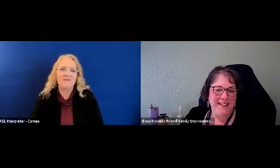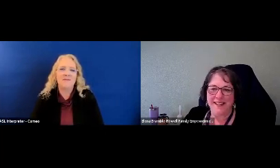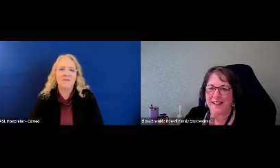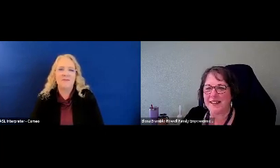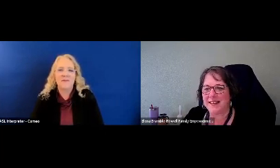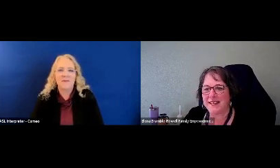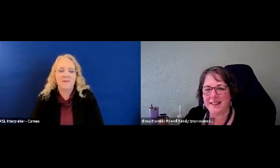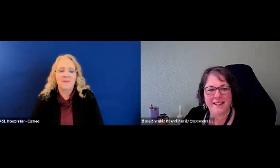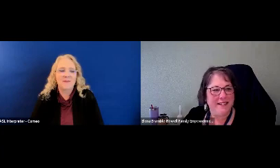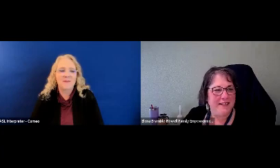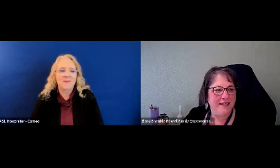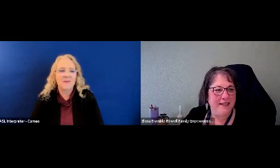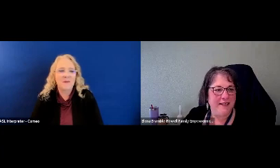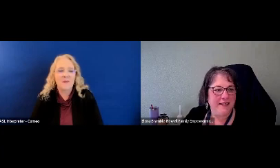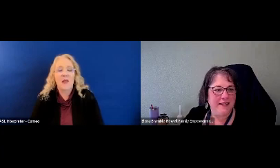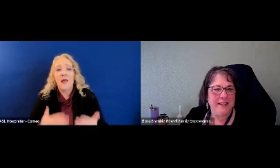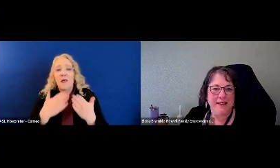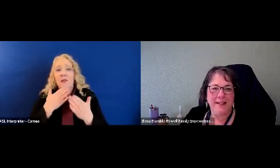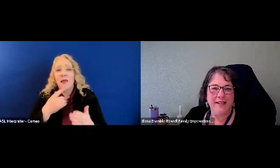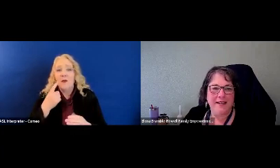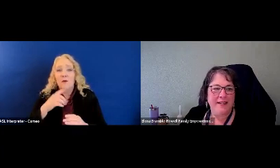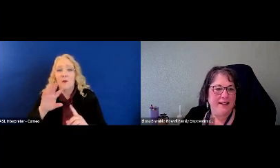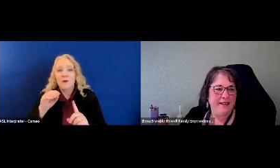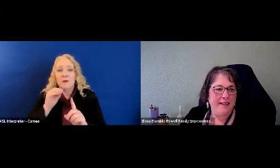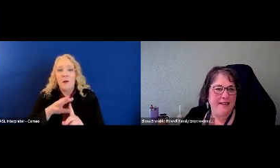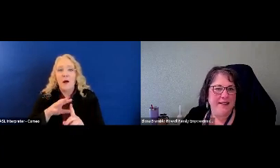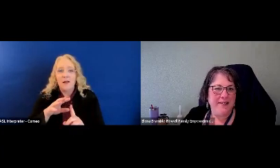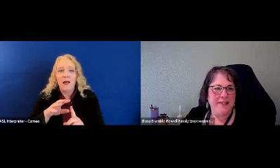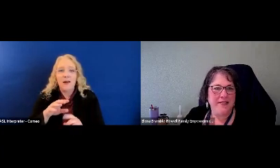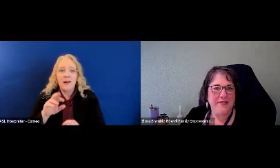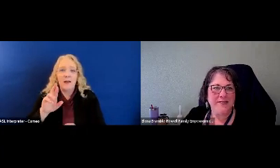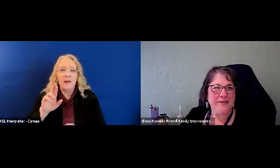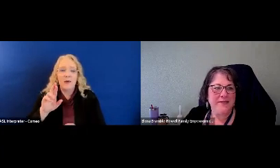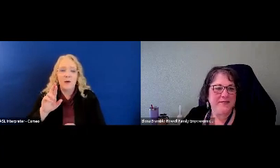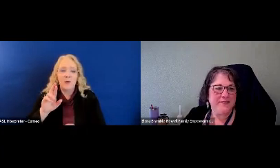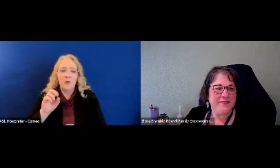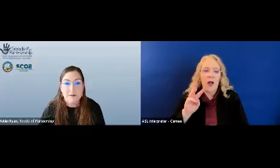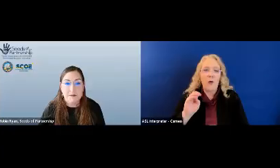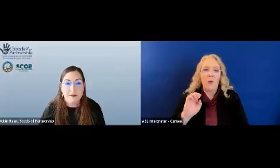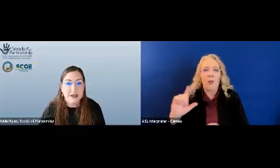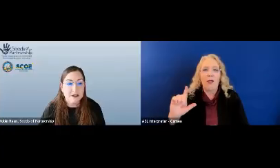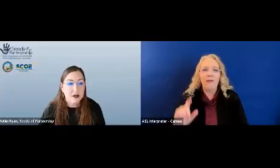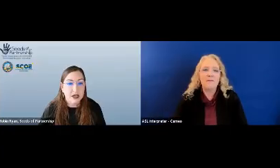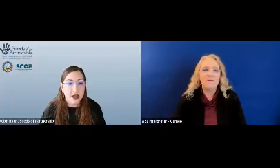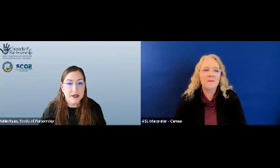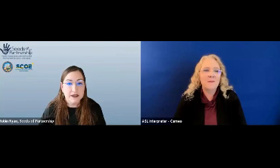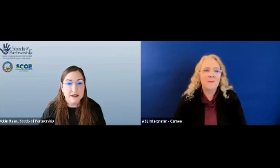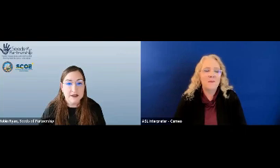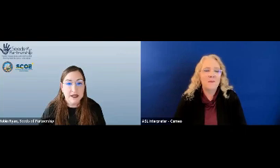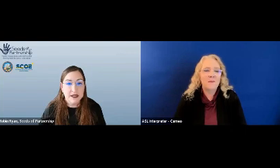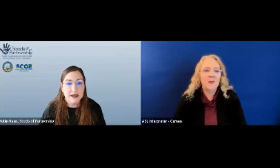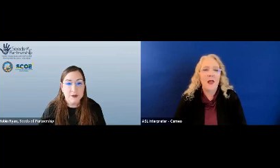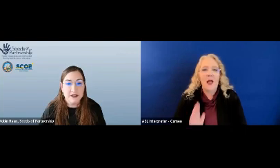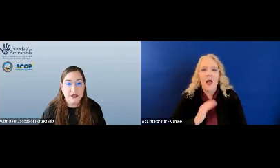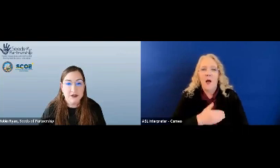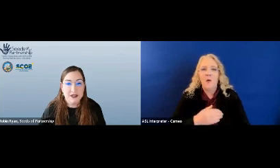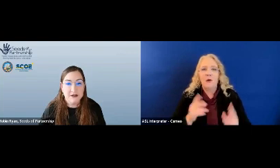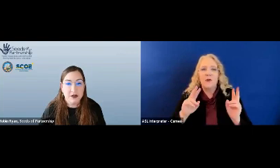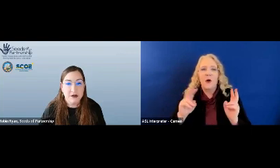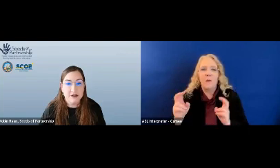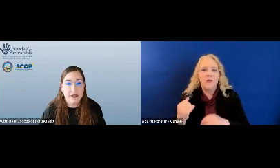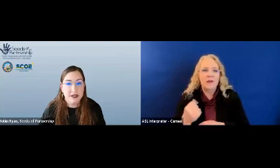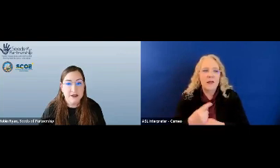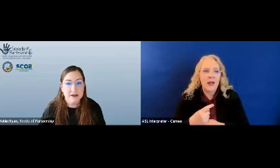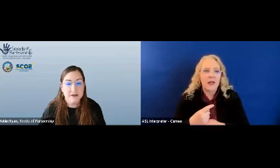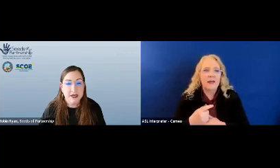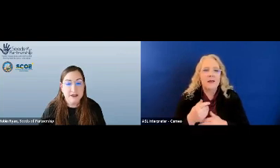está bien, gracias por destacar a Rowell Elena, nuestro tema de hoy son las garantías procesales y para